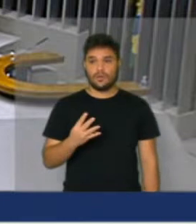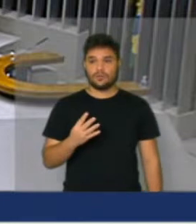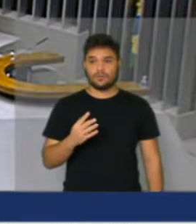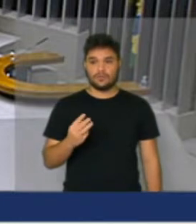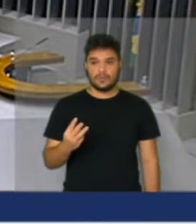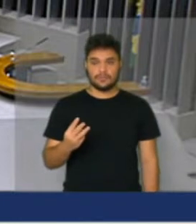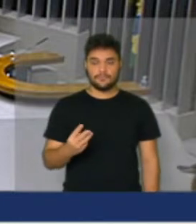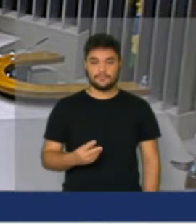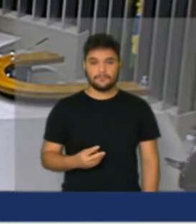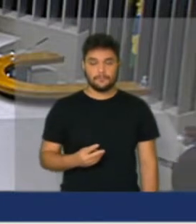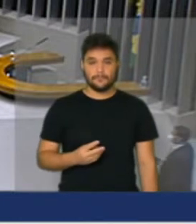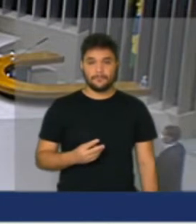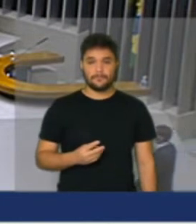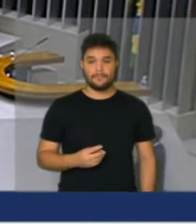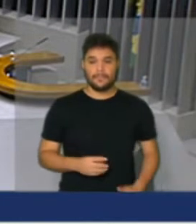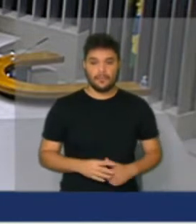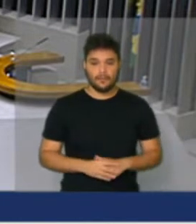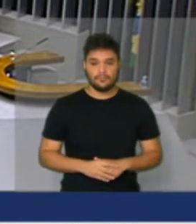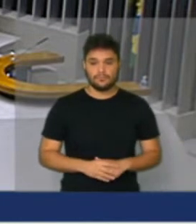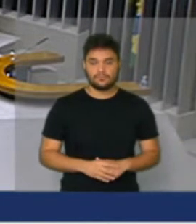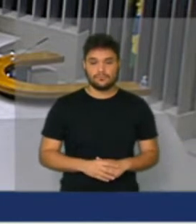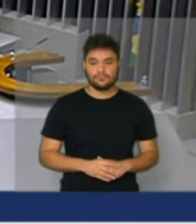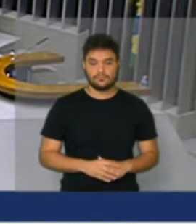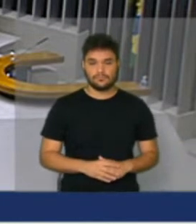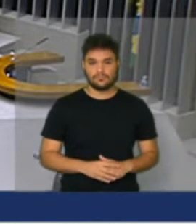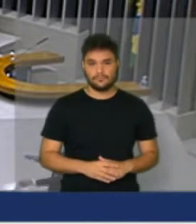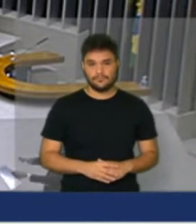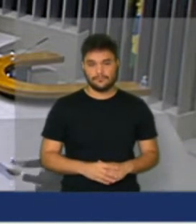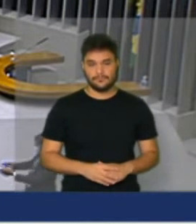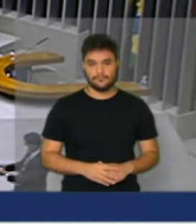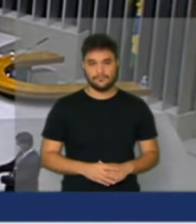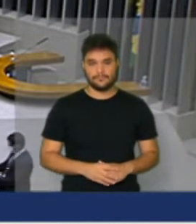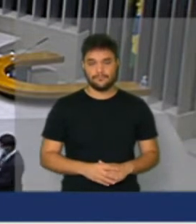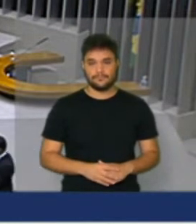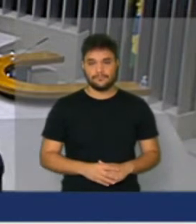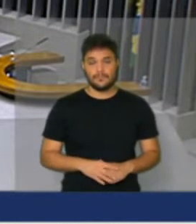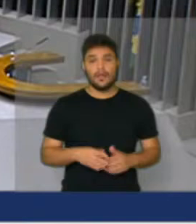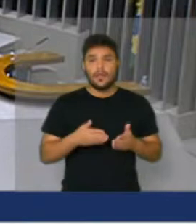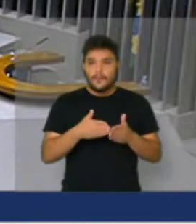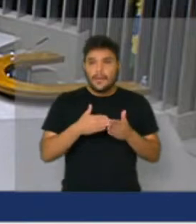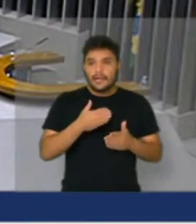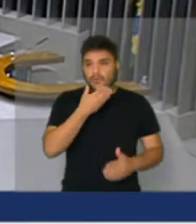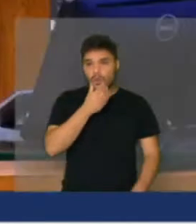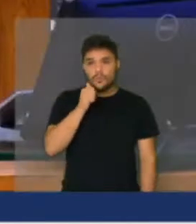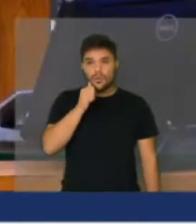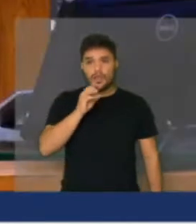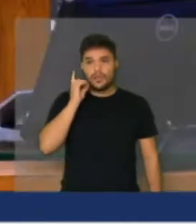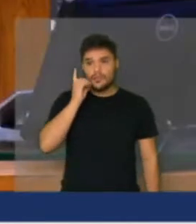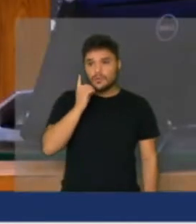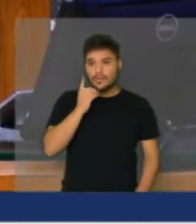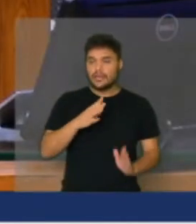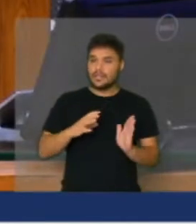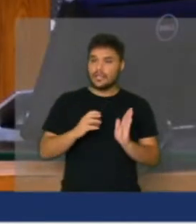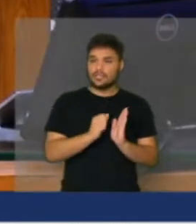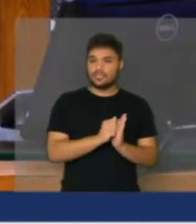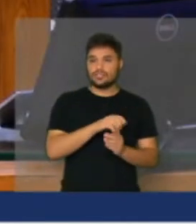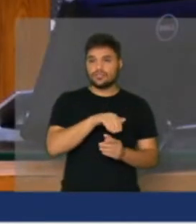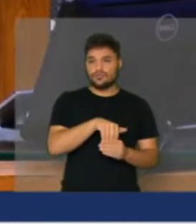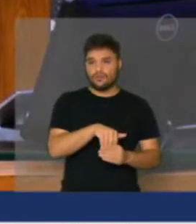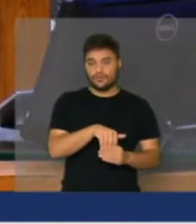MINISTRO PAULO GUEDES. -- [PRESIDENTE]: SOLICITO AOS SENHORES DEPUTADOS E SENHORAS DEPUTADAS QUE REGISTREM OS SEUS VOTOS NO INFOLEG PARLAMENTAR.